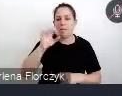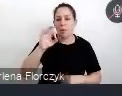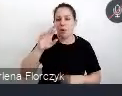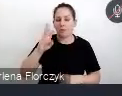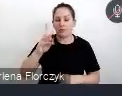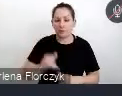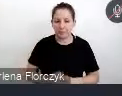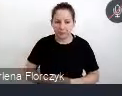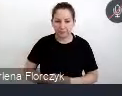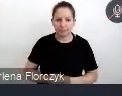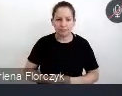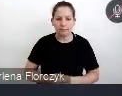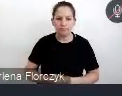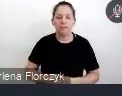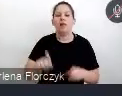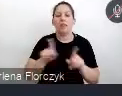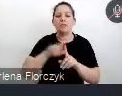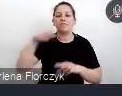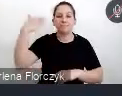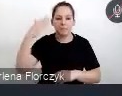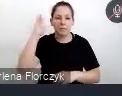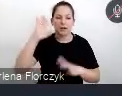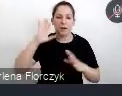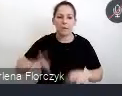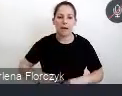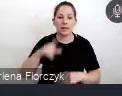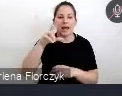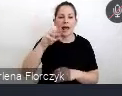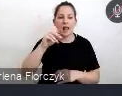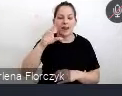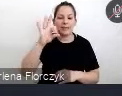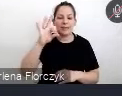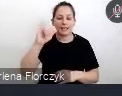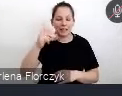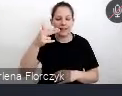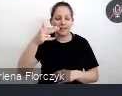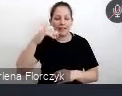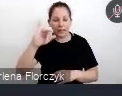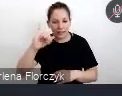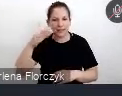Prelegentami będą: pani Stina Heikkila, ekspertka programu URBACT,